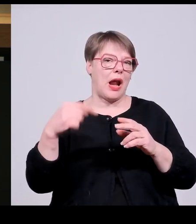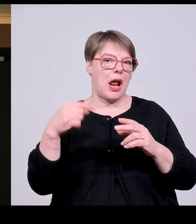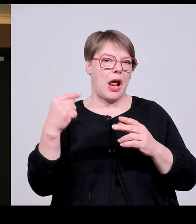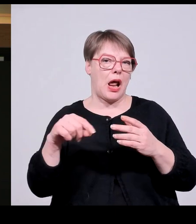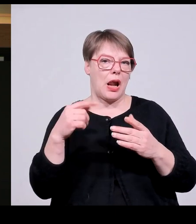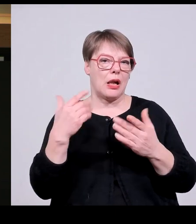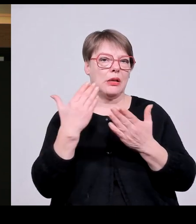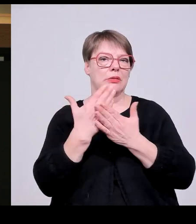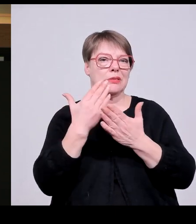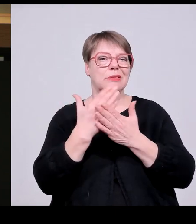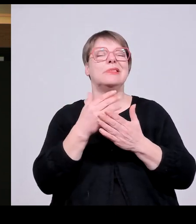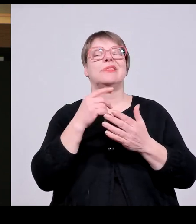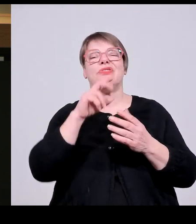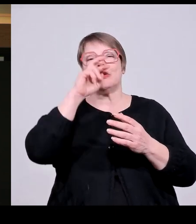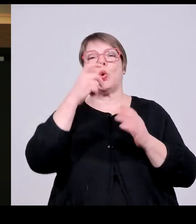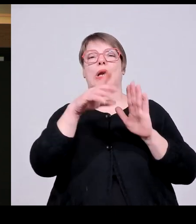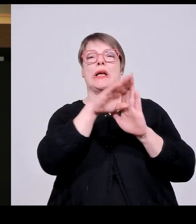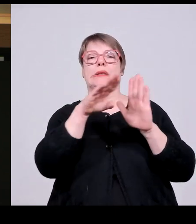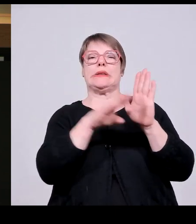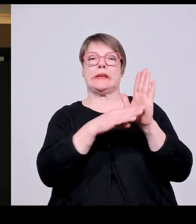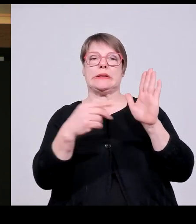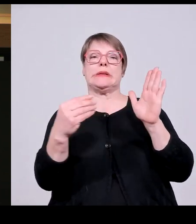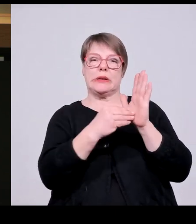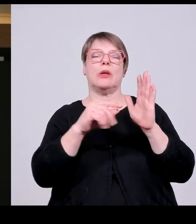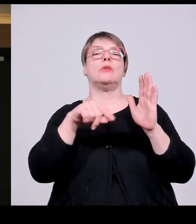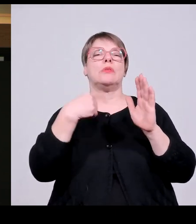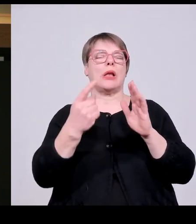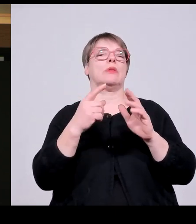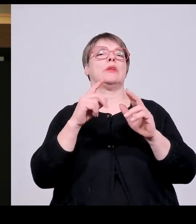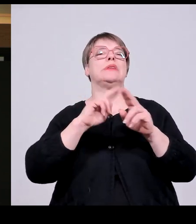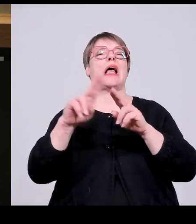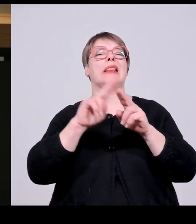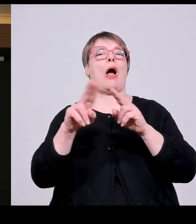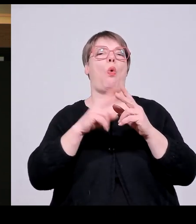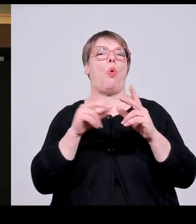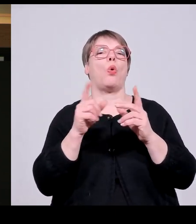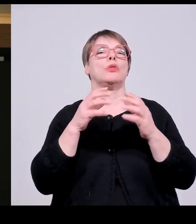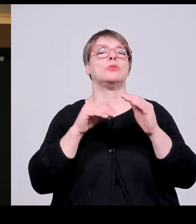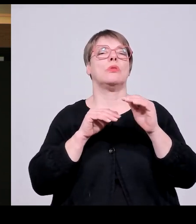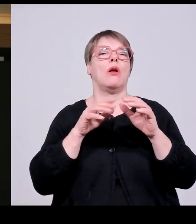Nein. Gab es ein Gesetz für die Bibliothek in Alexandria oder